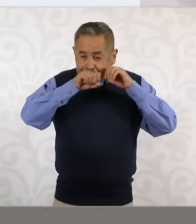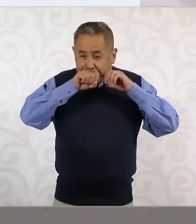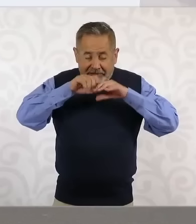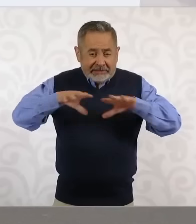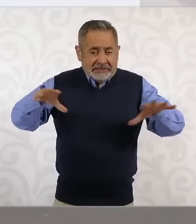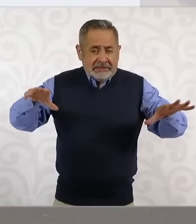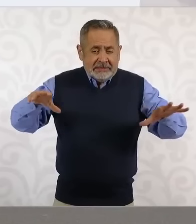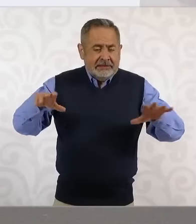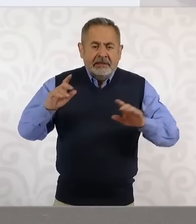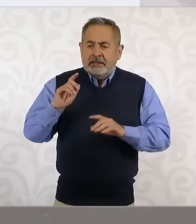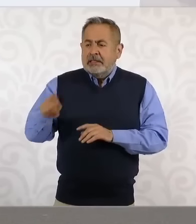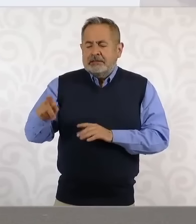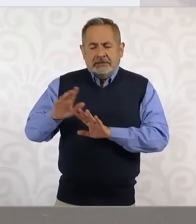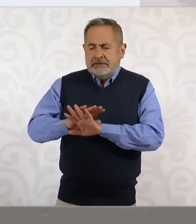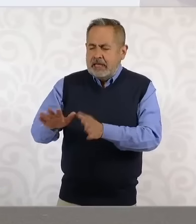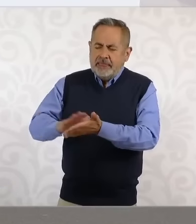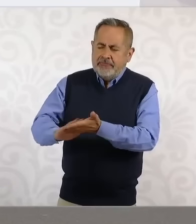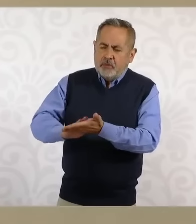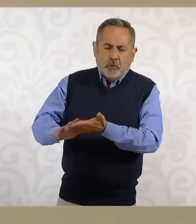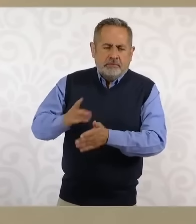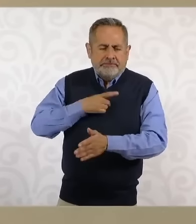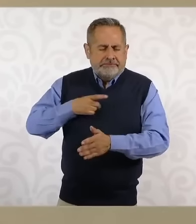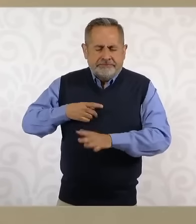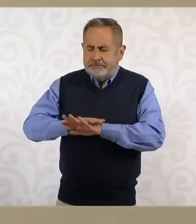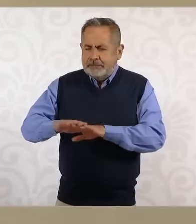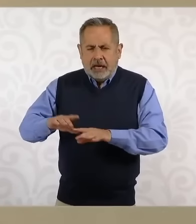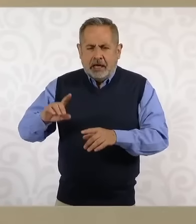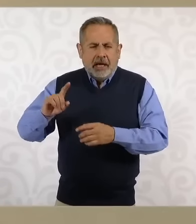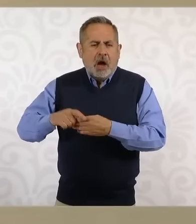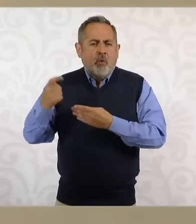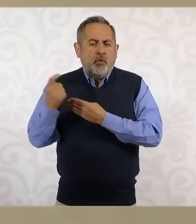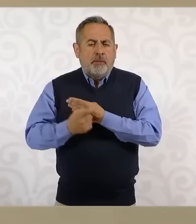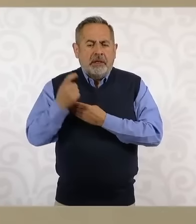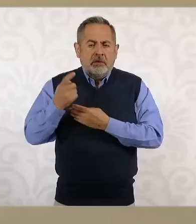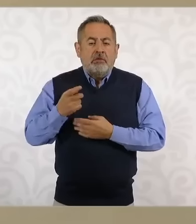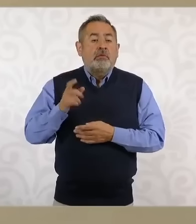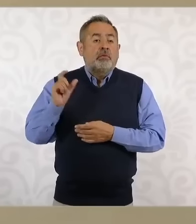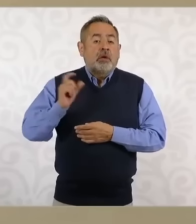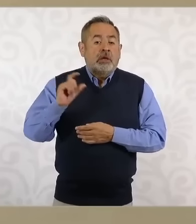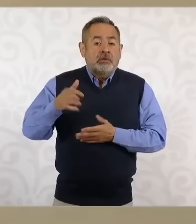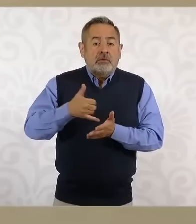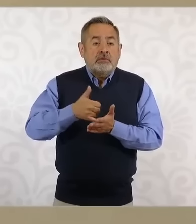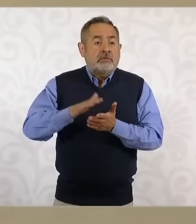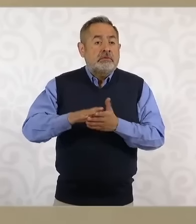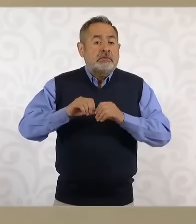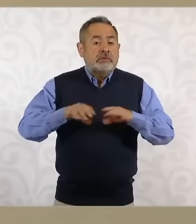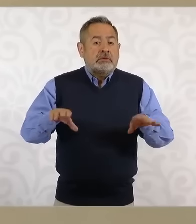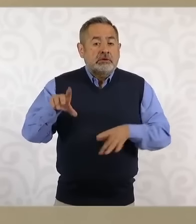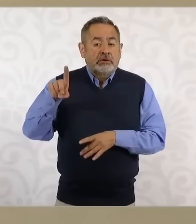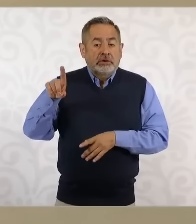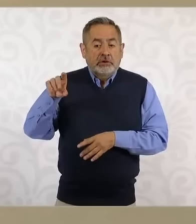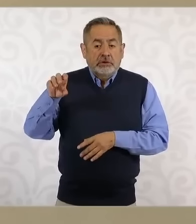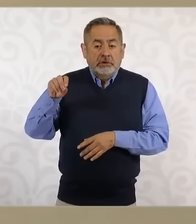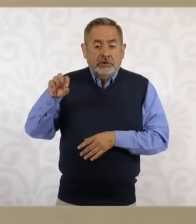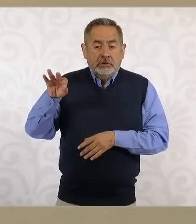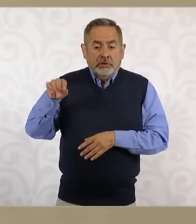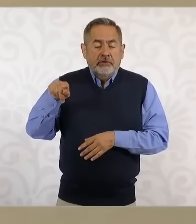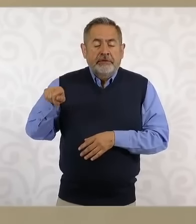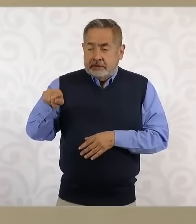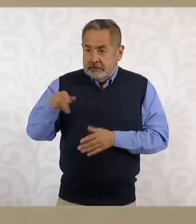con la liberación total del adeudo en automático a partir de la publicación en el DOF de eh este